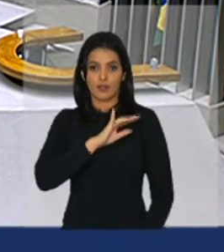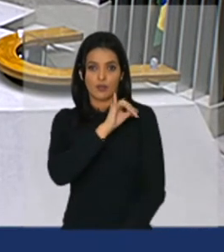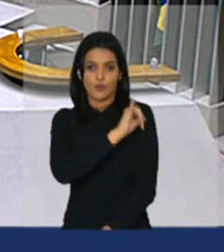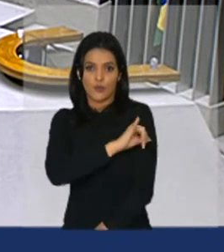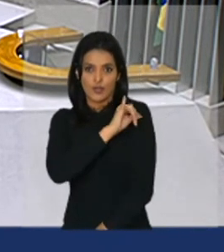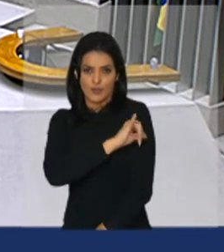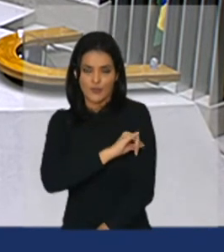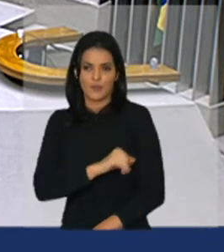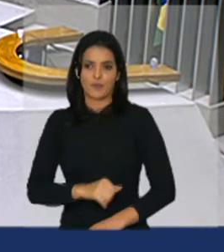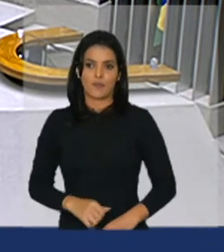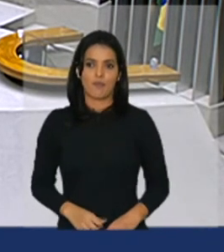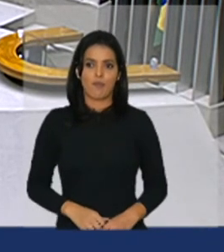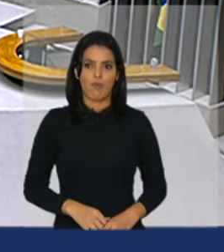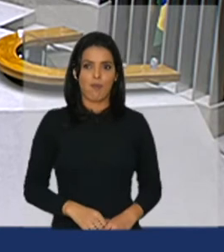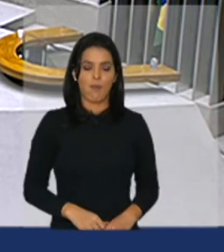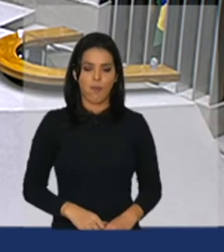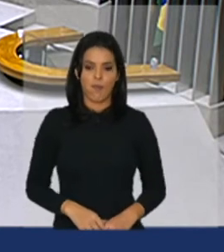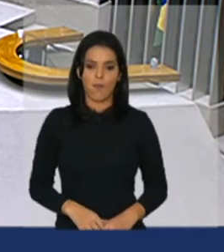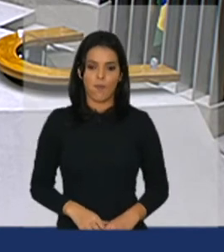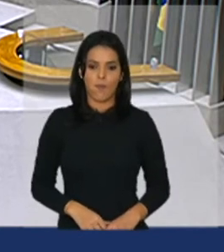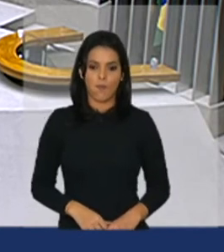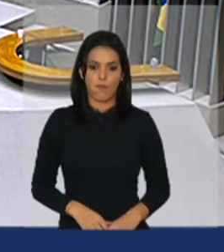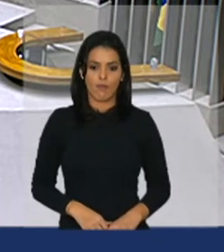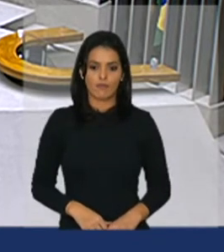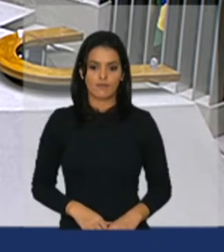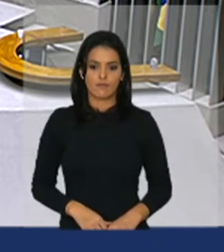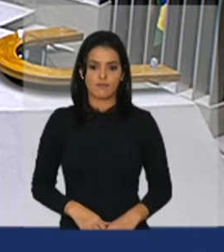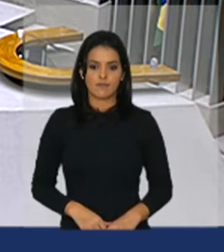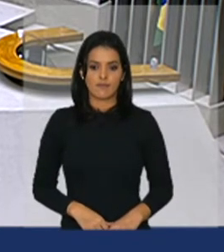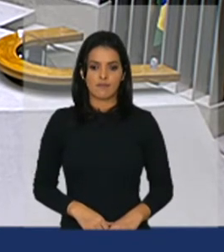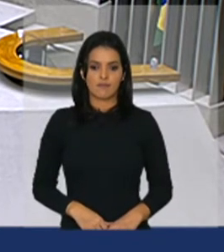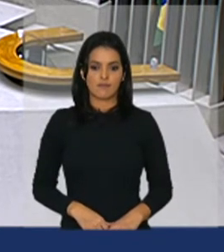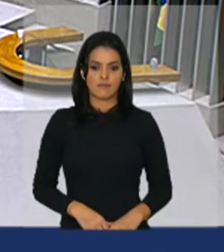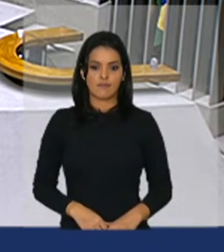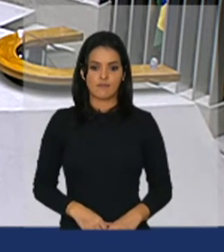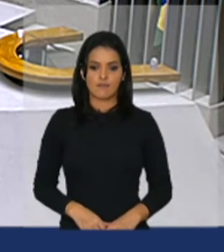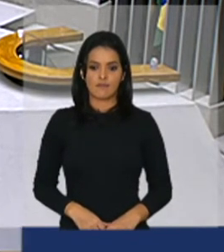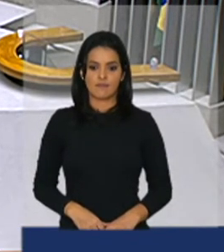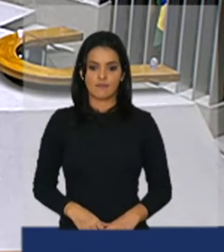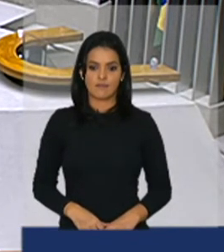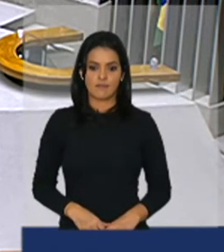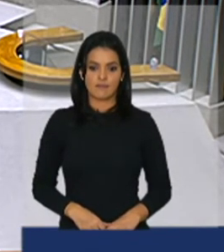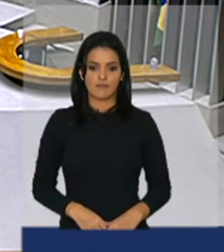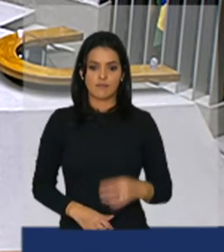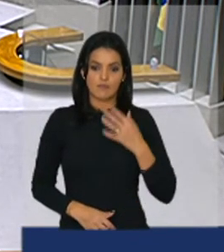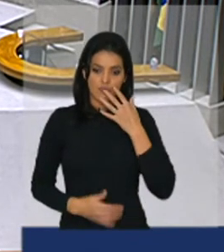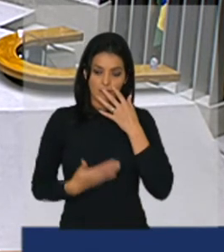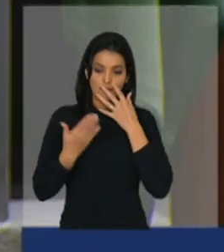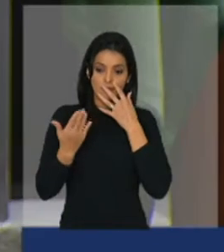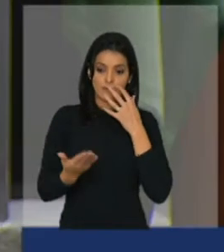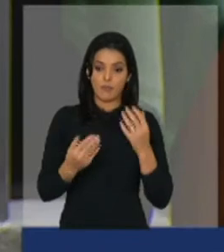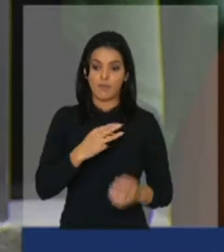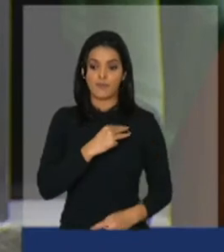A PARTICIPAR DOS BREVES COMUNICADOS. [DEPUTADA]: O MINISTRO DA COMUNICAÇÃO, FÁBIO FARIA ESTÁ MENTINDO PARA O POVO BRASILEIRO, MENTINDO QUANDO